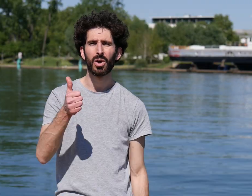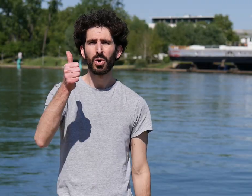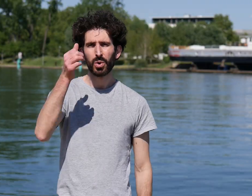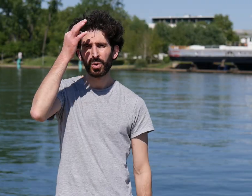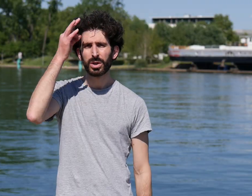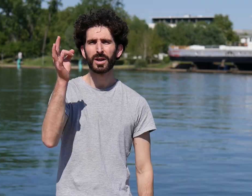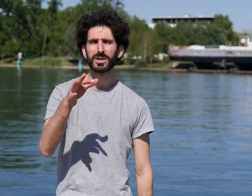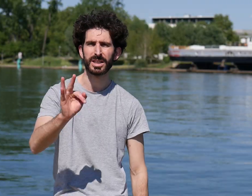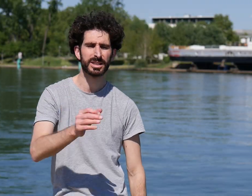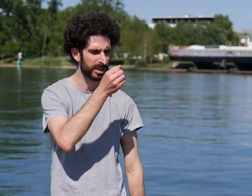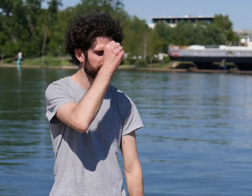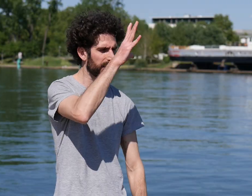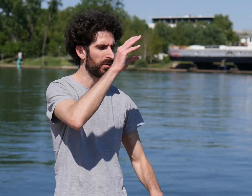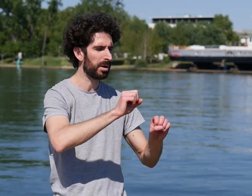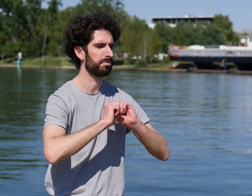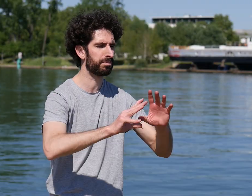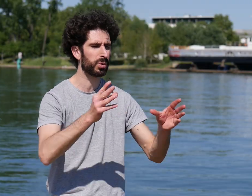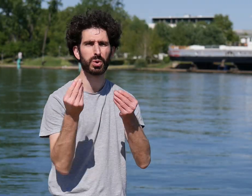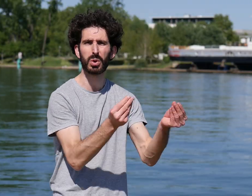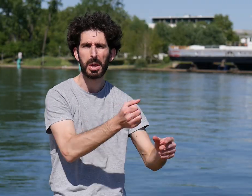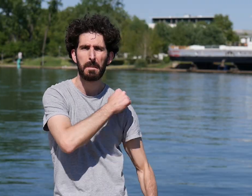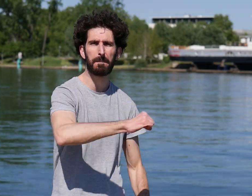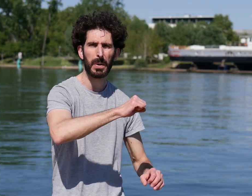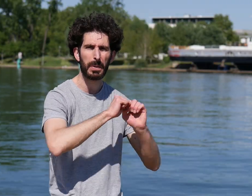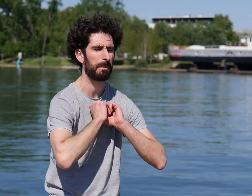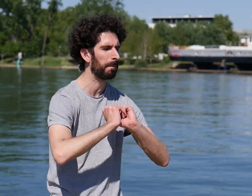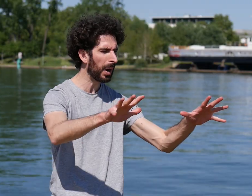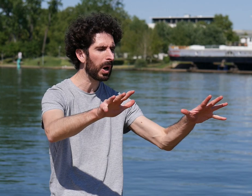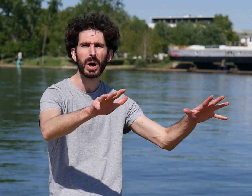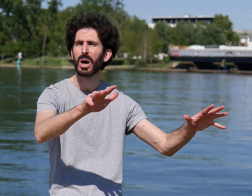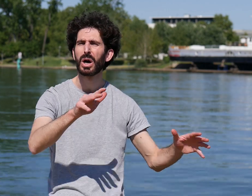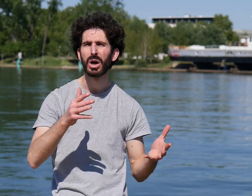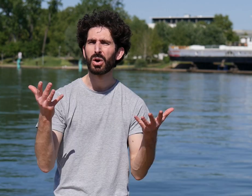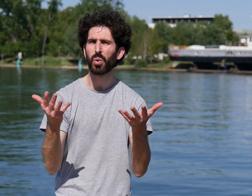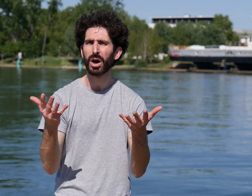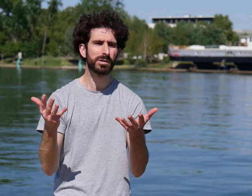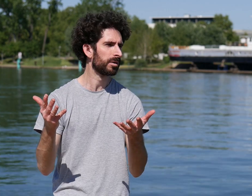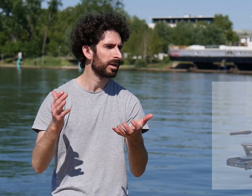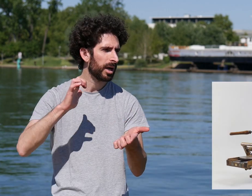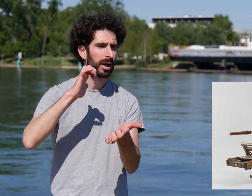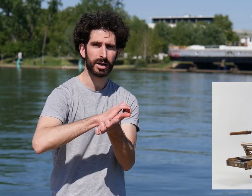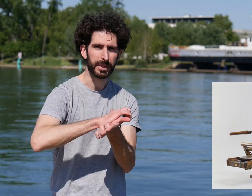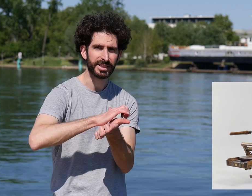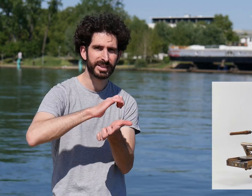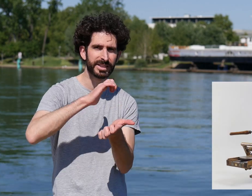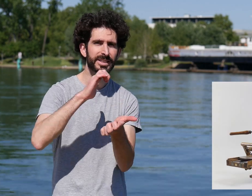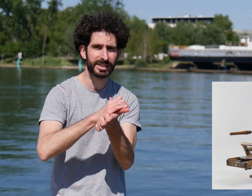une invention accélère la diffusion du savoir. Laquelle ? La presse.